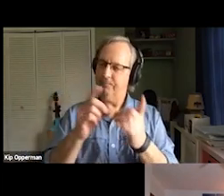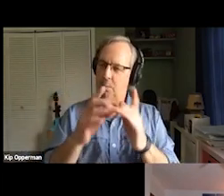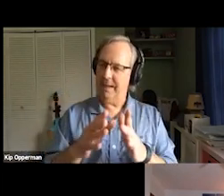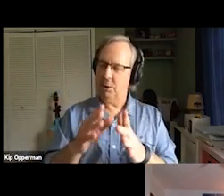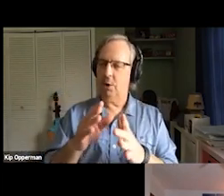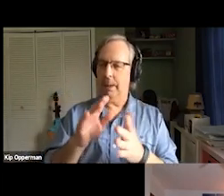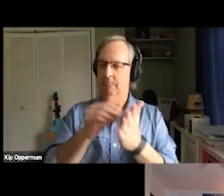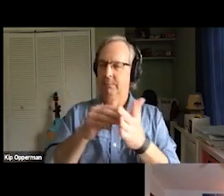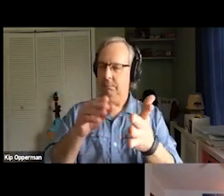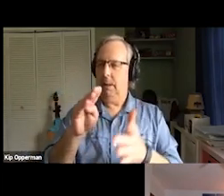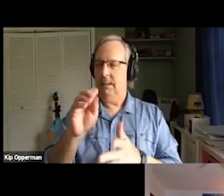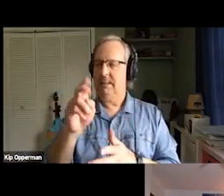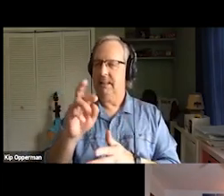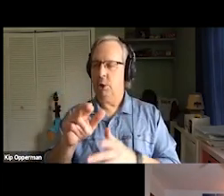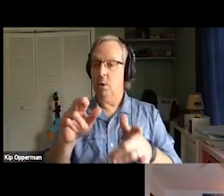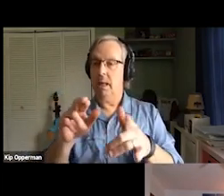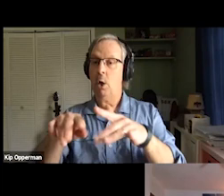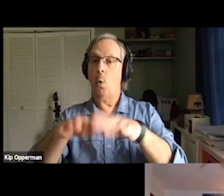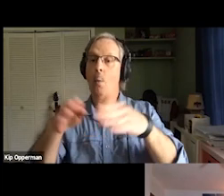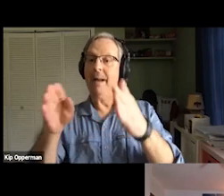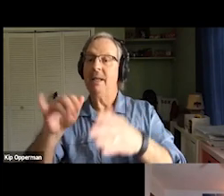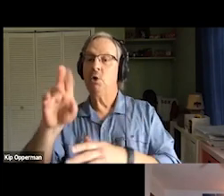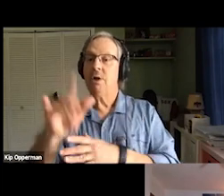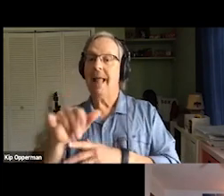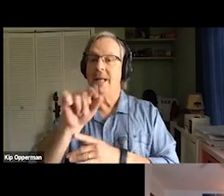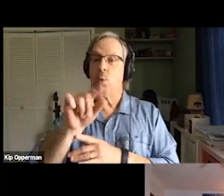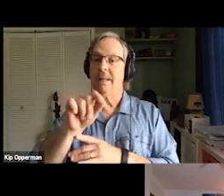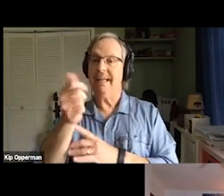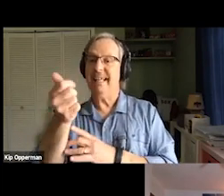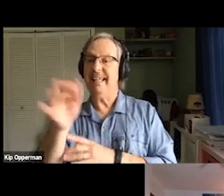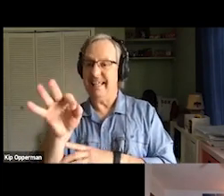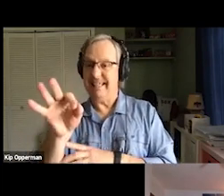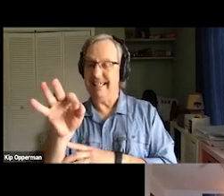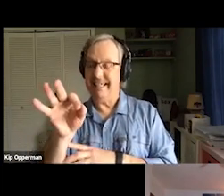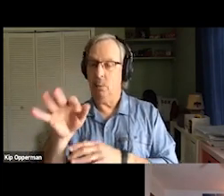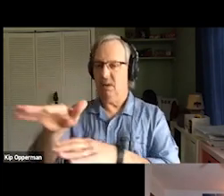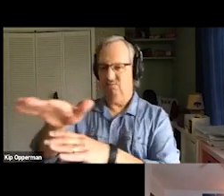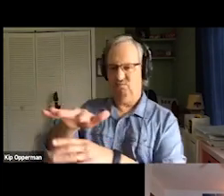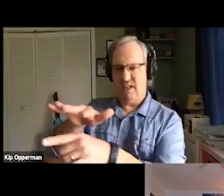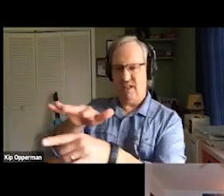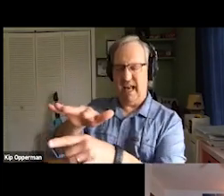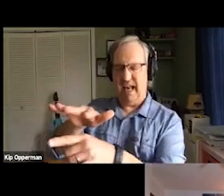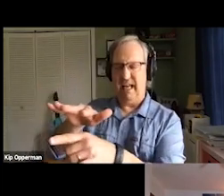que abrió sus puertas en julio de 2019. Ofrecemos atención primaria en el lugar, servicios especializados de salud mental,